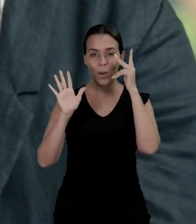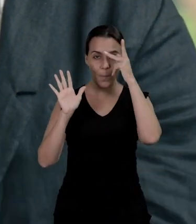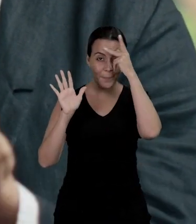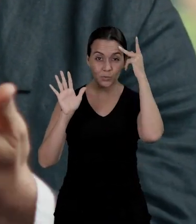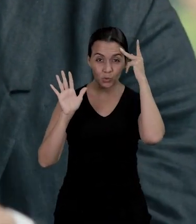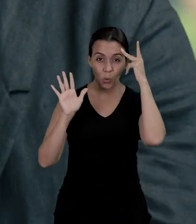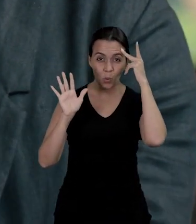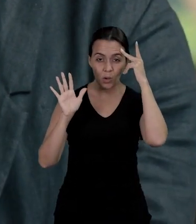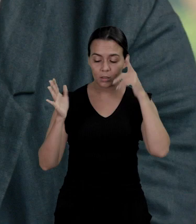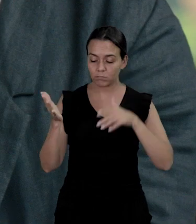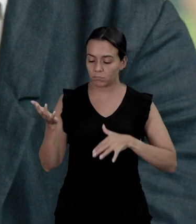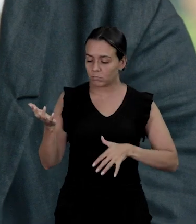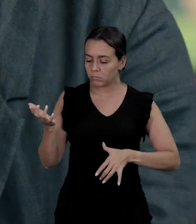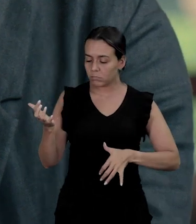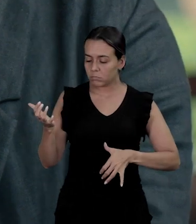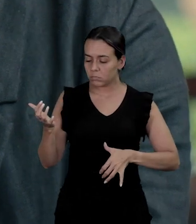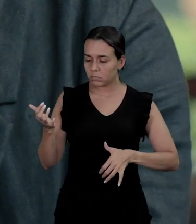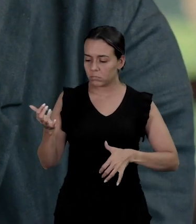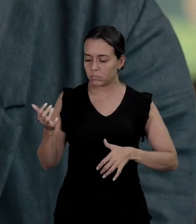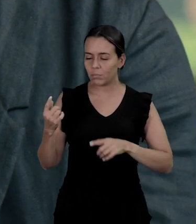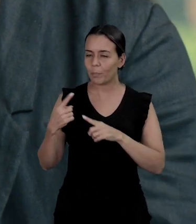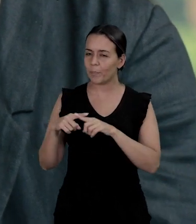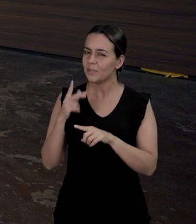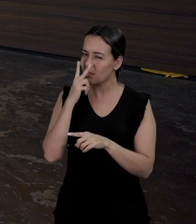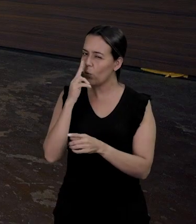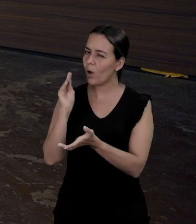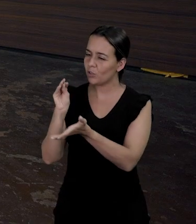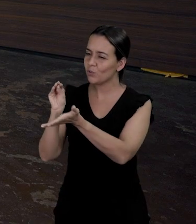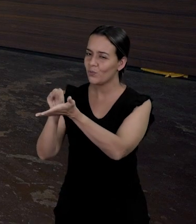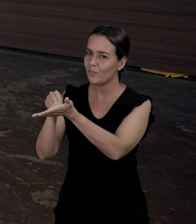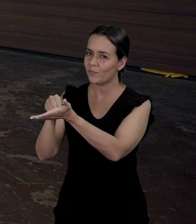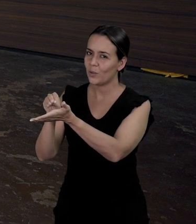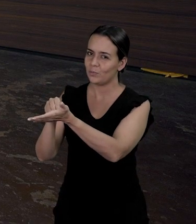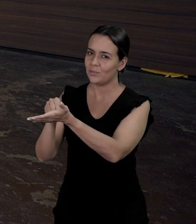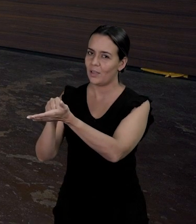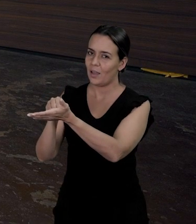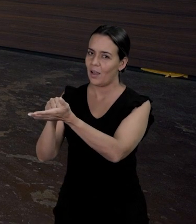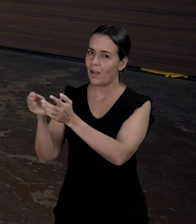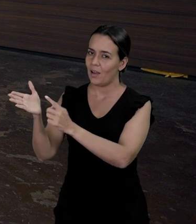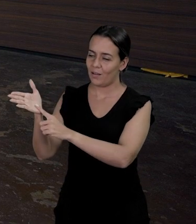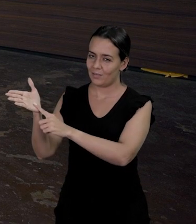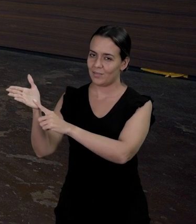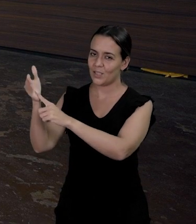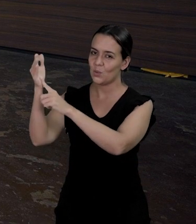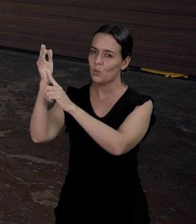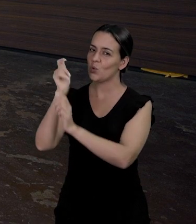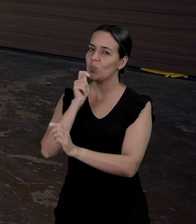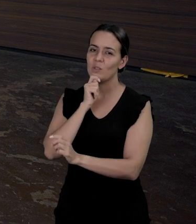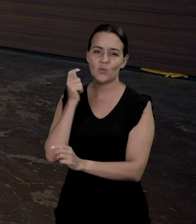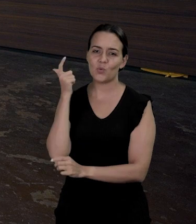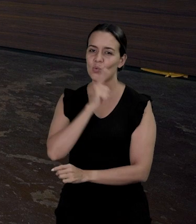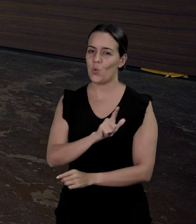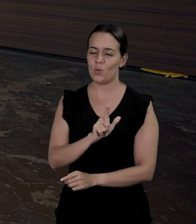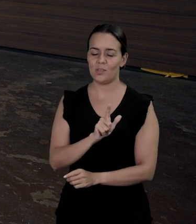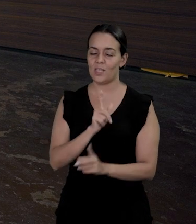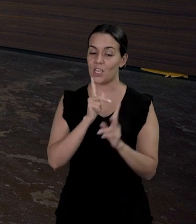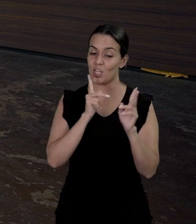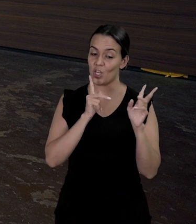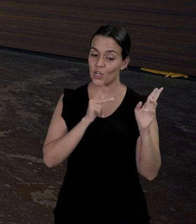que a máquina não... Por enquanto, não é capaz de produzir, porque inteligência artificial, eu acho um nome errado, cara.